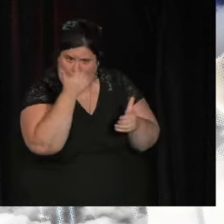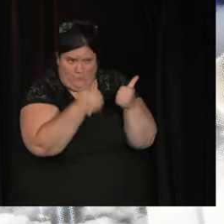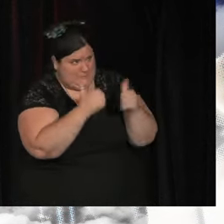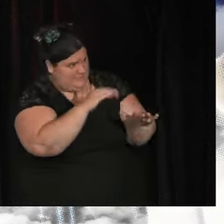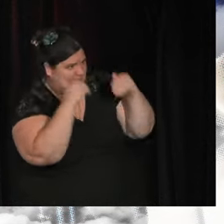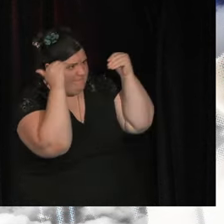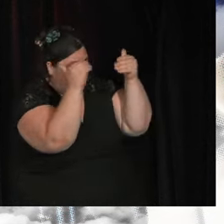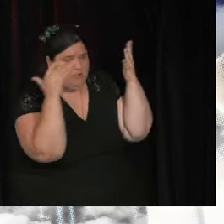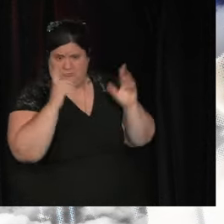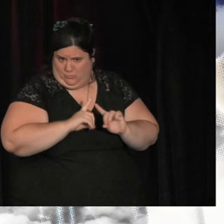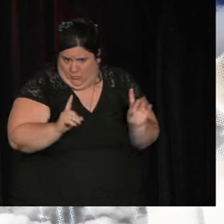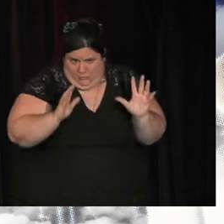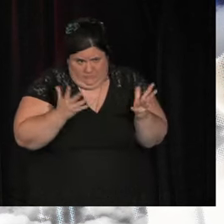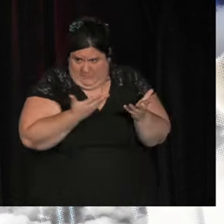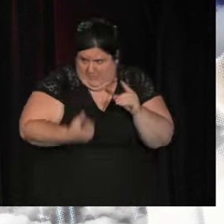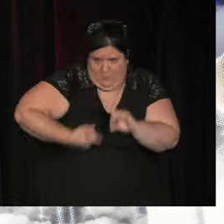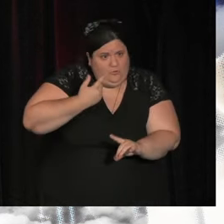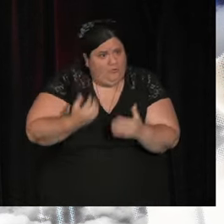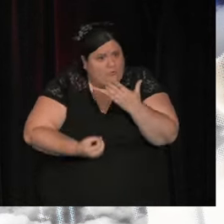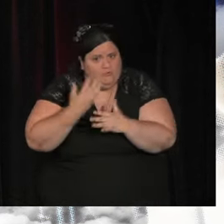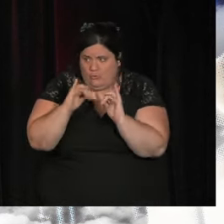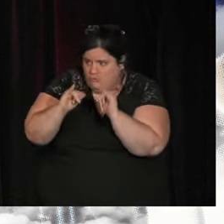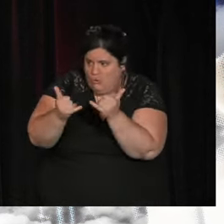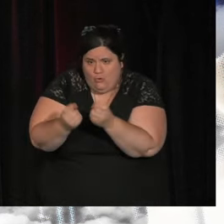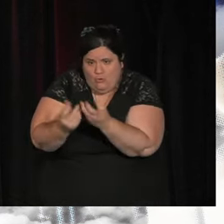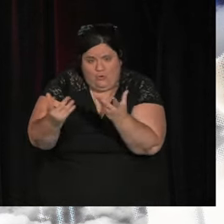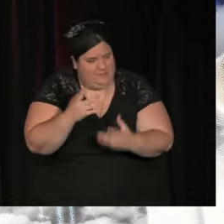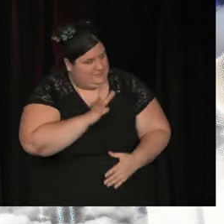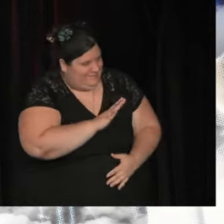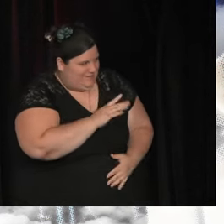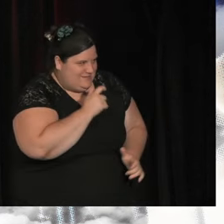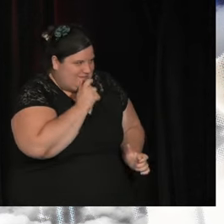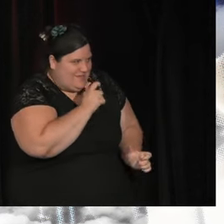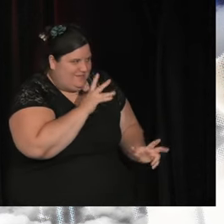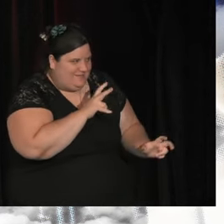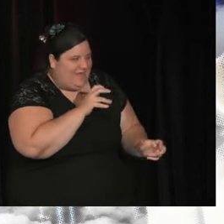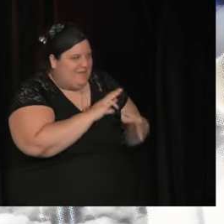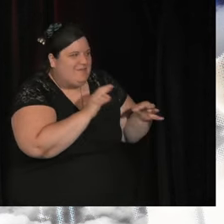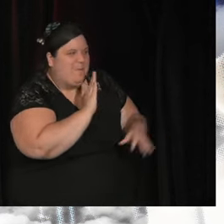mais c'est d'arriver à coexister et vraiment… Il l'a presque dit. J'ai dit quoi ? Tu as failli dire : "Mais pas que." J'ai failli dire… Pardon.